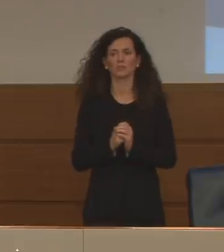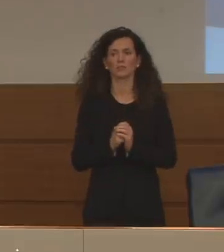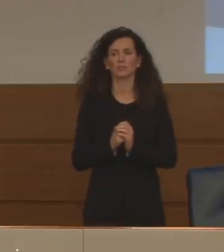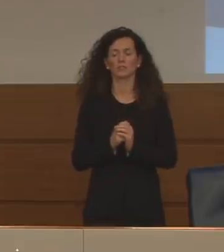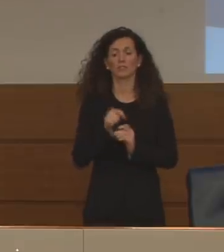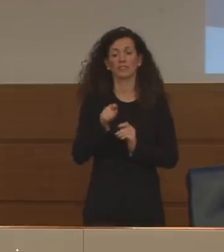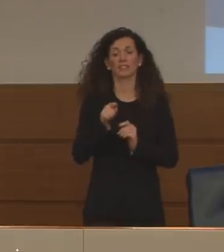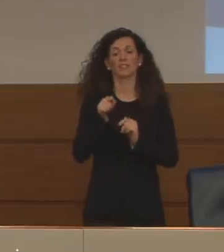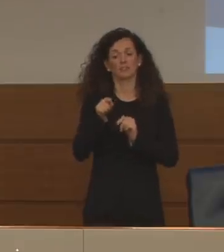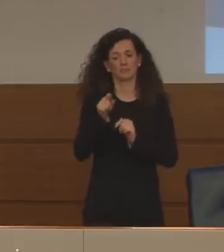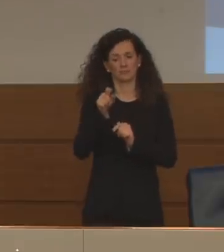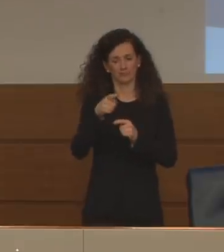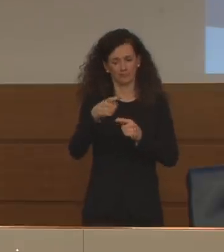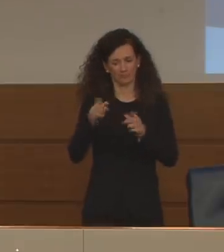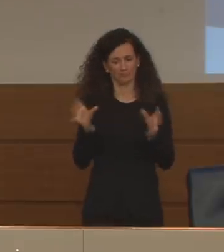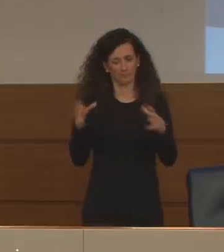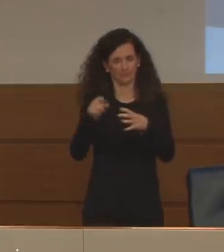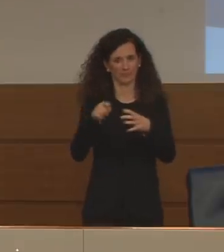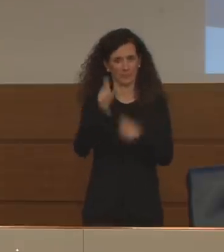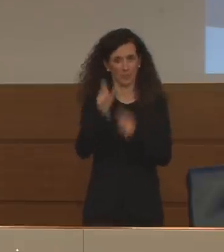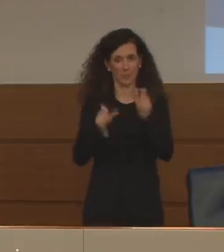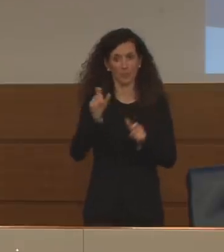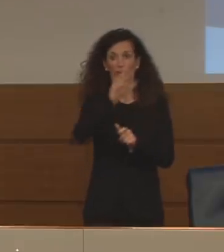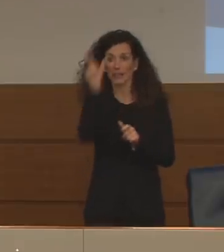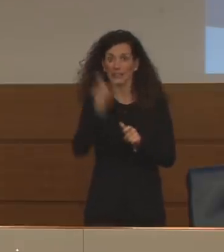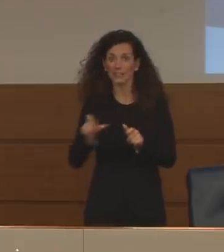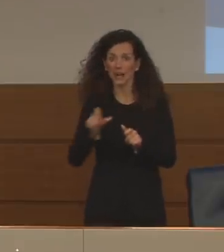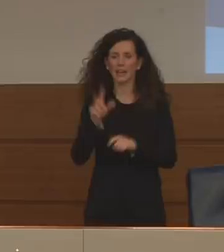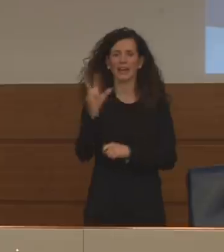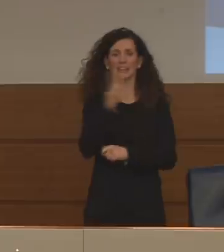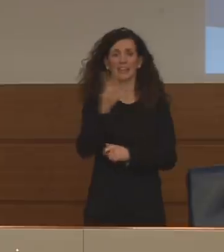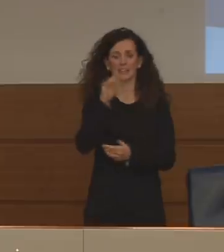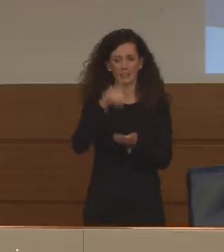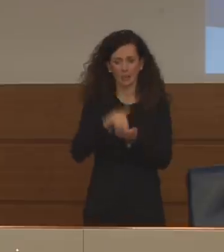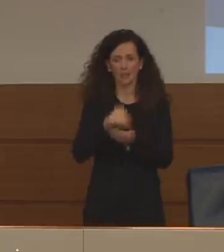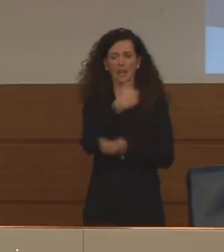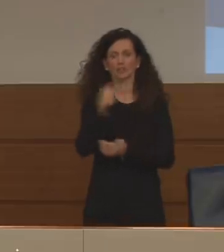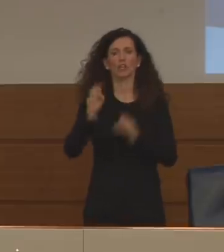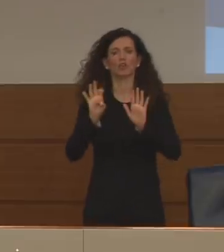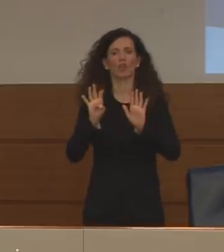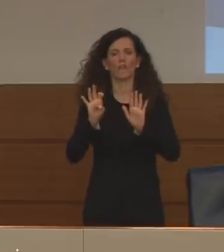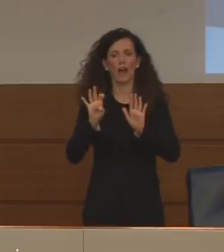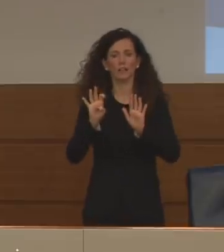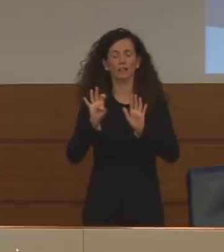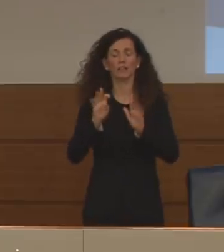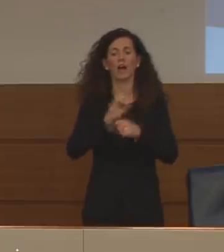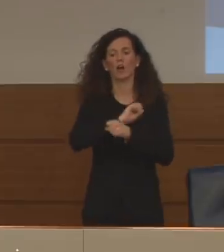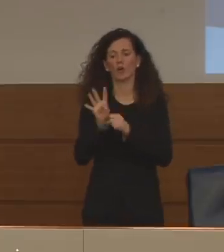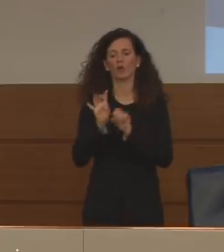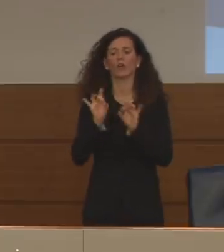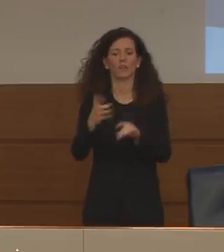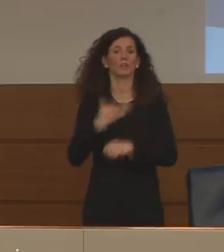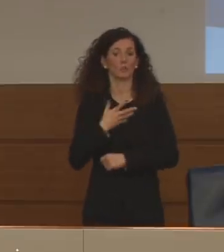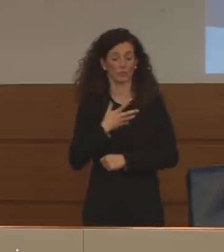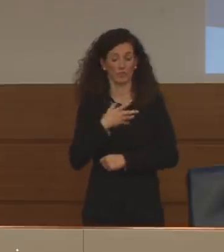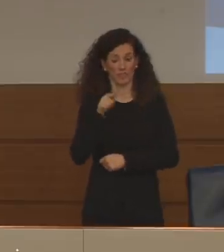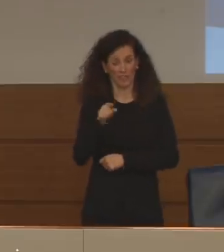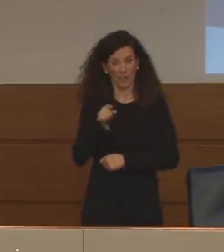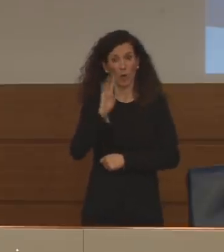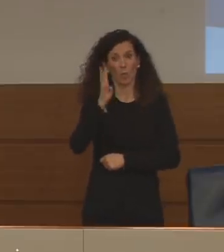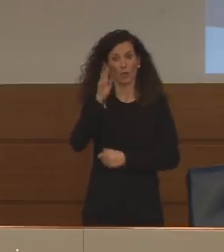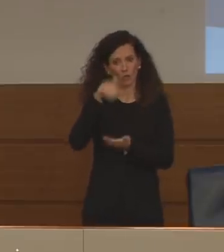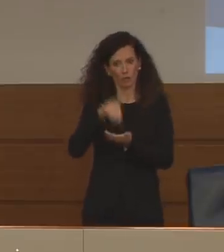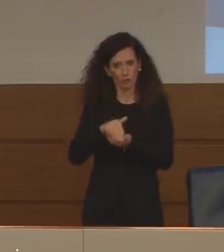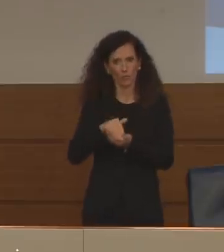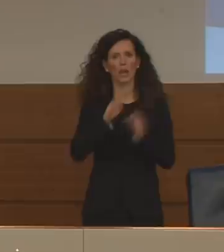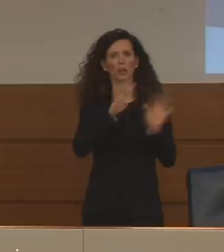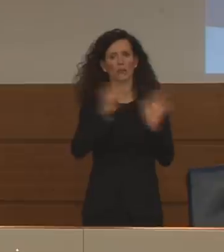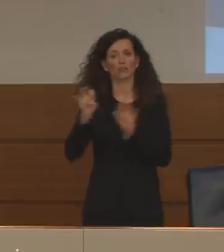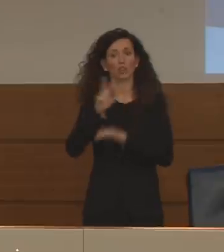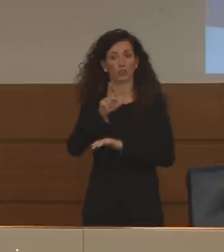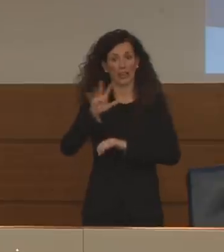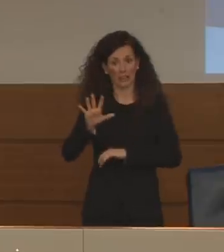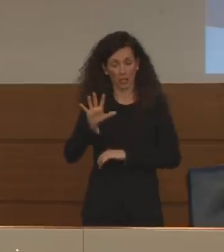positive in italia e di 33.190 di queste 14.935 sono in isolamento